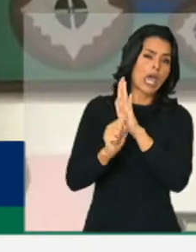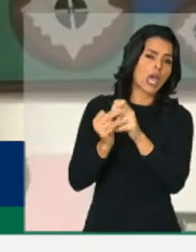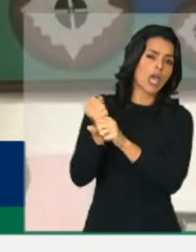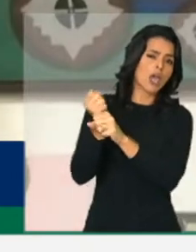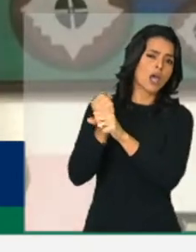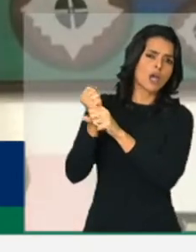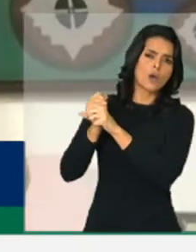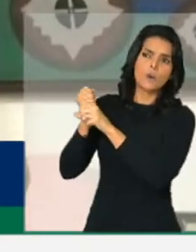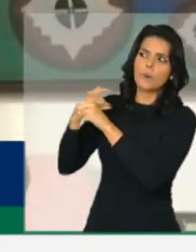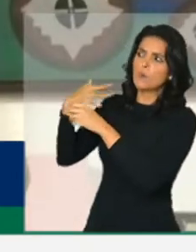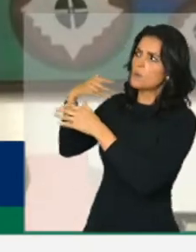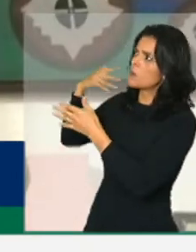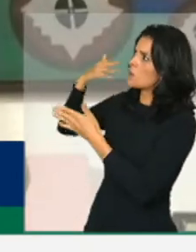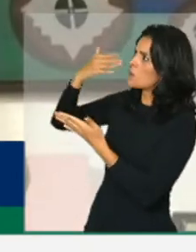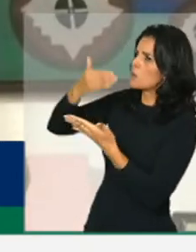ERRADO, NÓS VIMOS QUE AQUELA TRABALHADORA QUE CUIDAVA